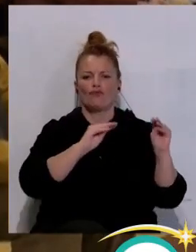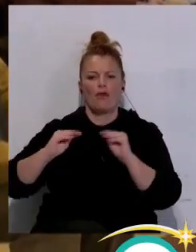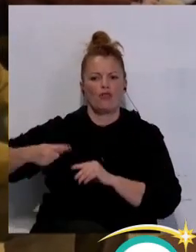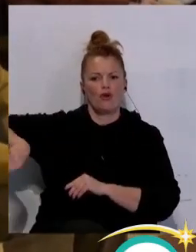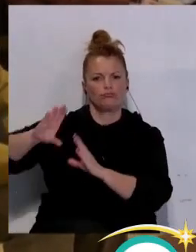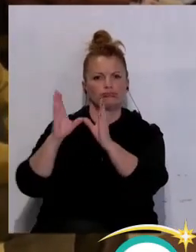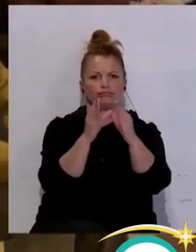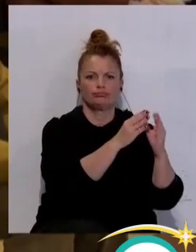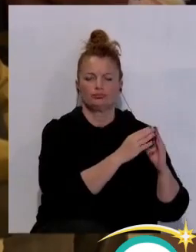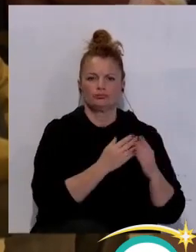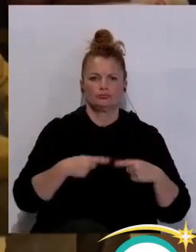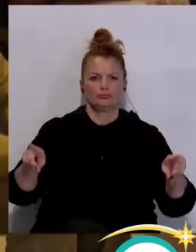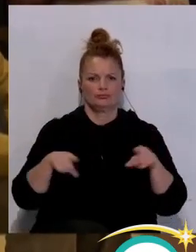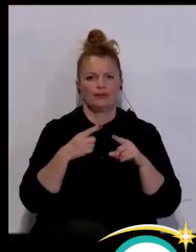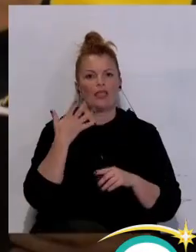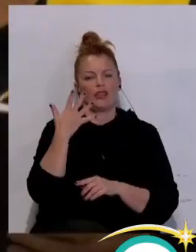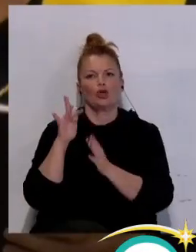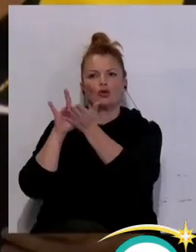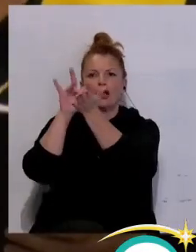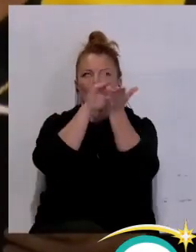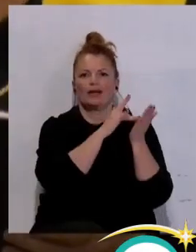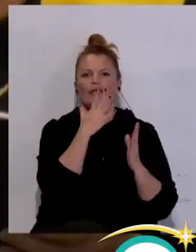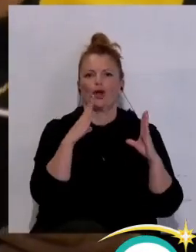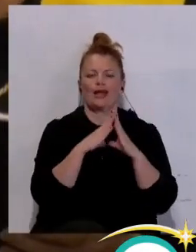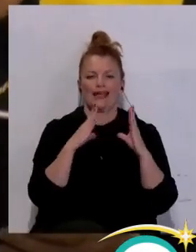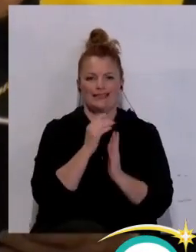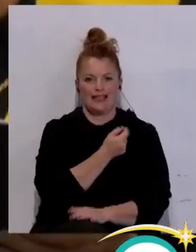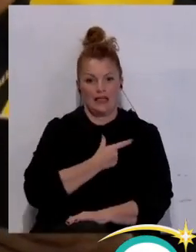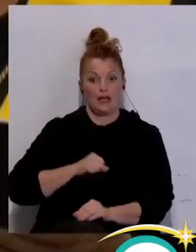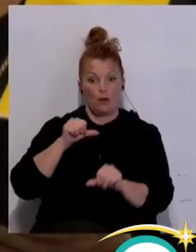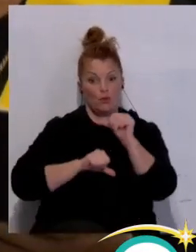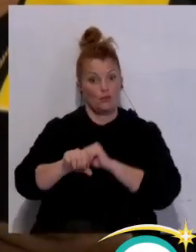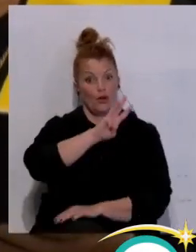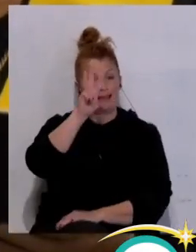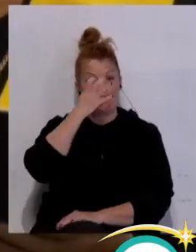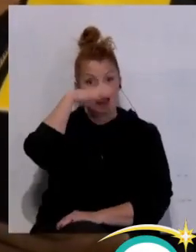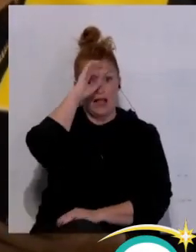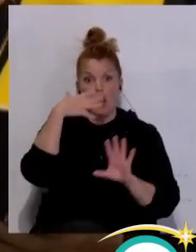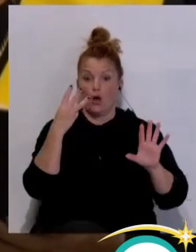que actúan en cinco Iglesias gaditanas así el próximo 3 de enero a las 8 de la tarde y en